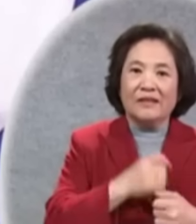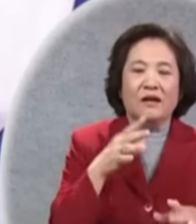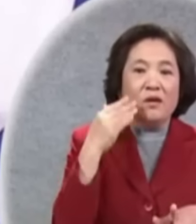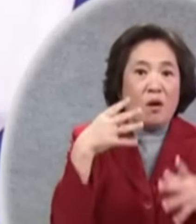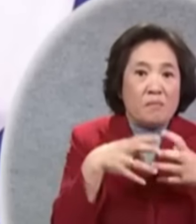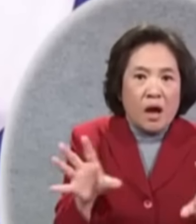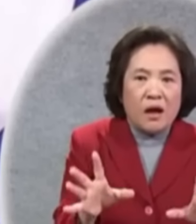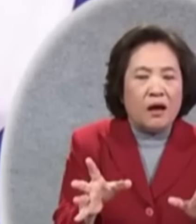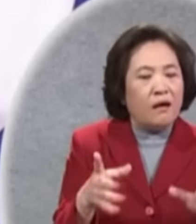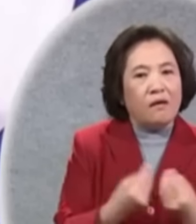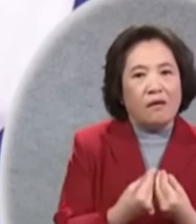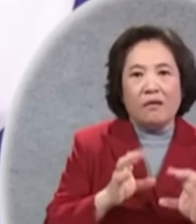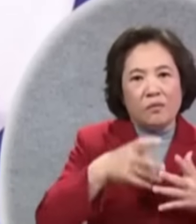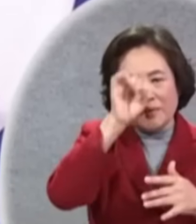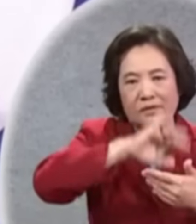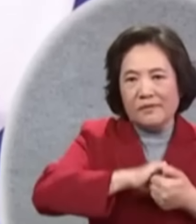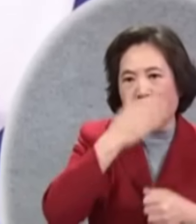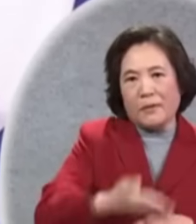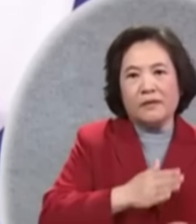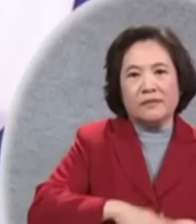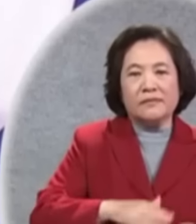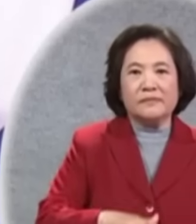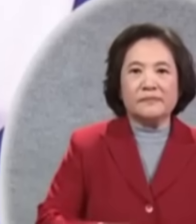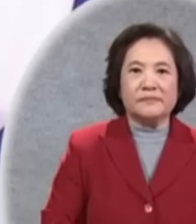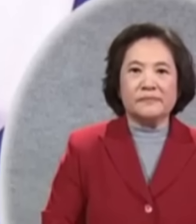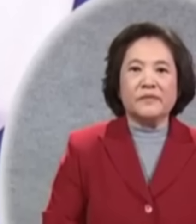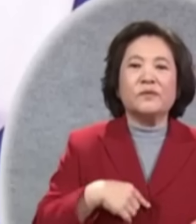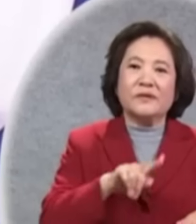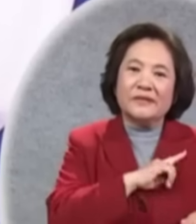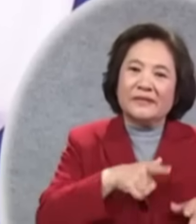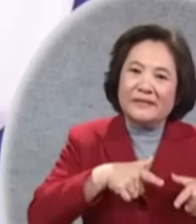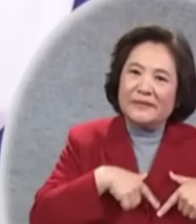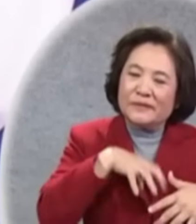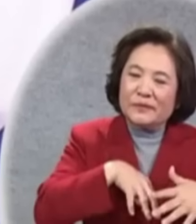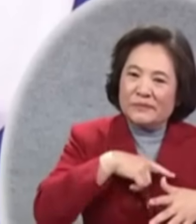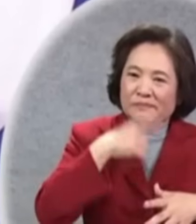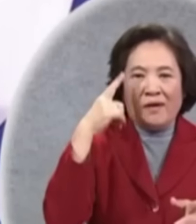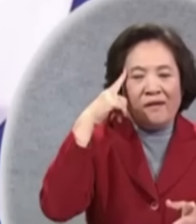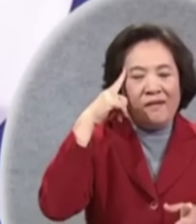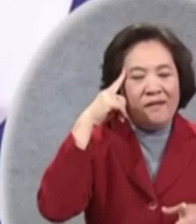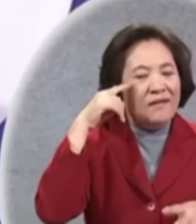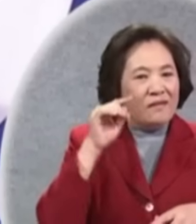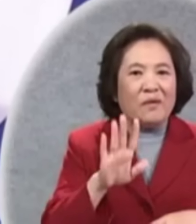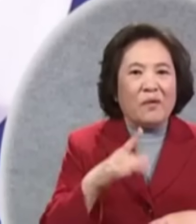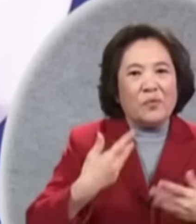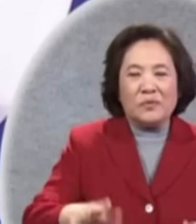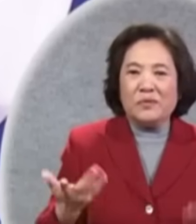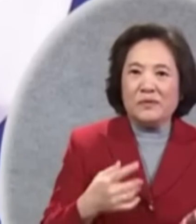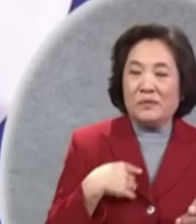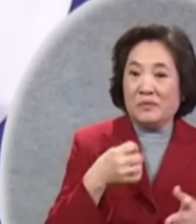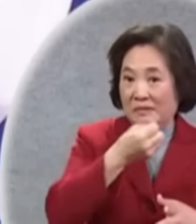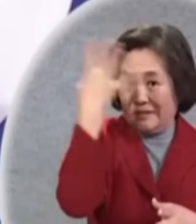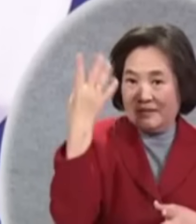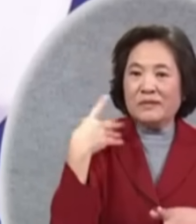如果再分裂 國民黨是必敗無疑 這是我內心誠懇的呼籲 我年輕的時候在馬祖當兵